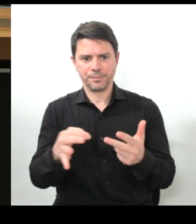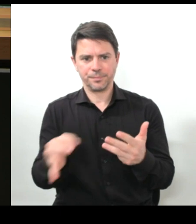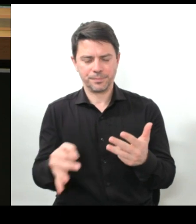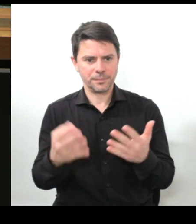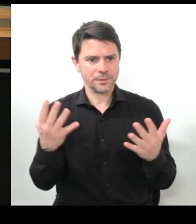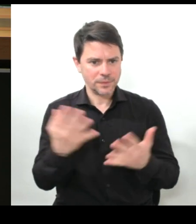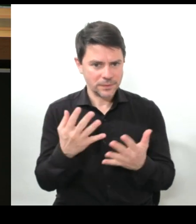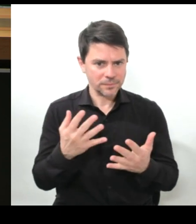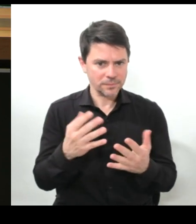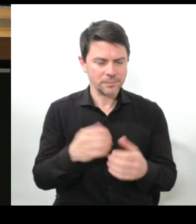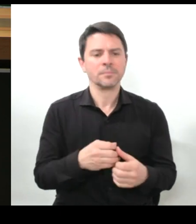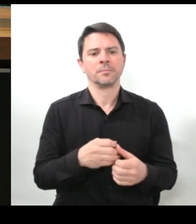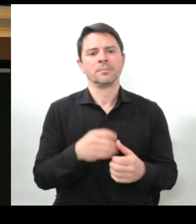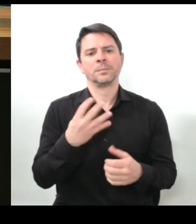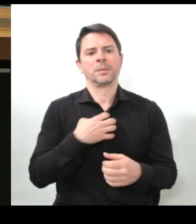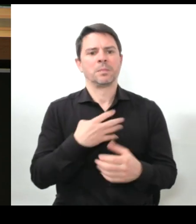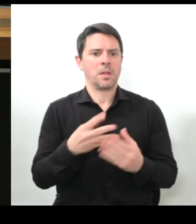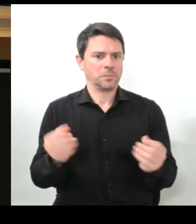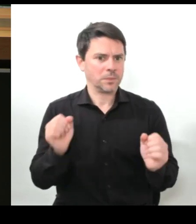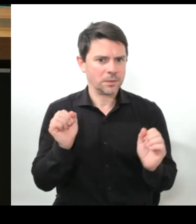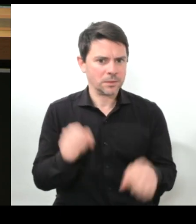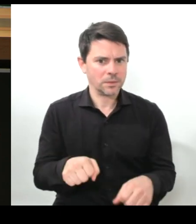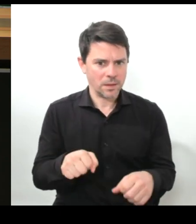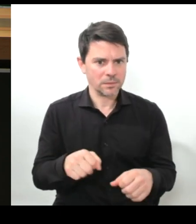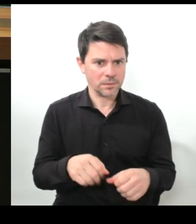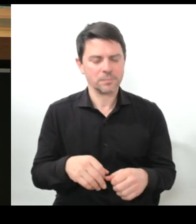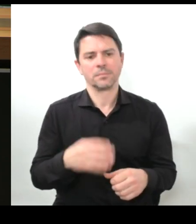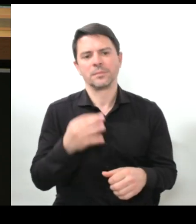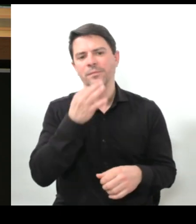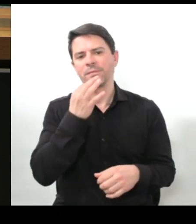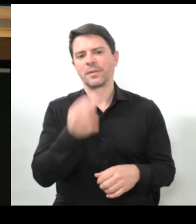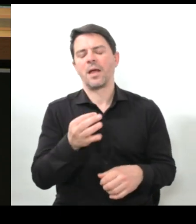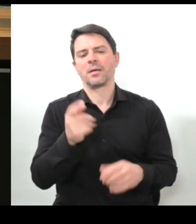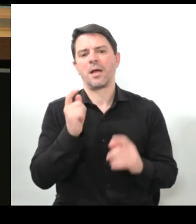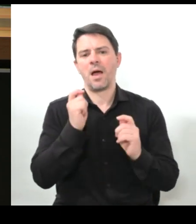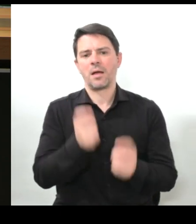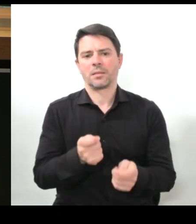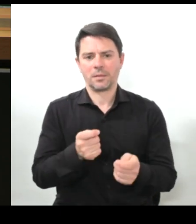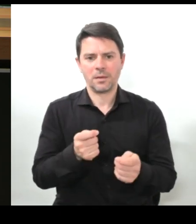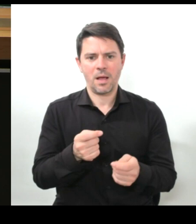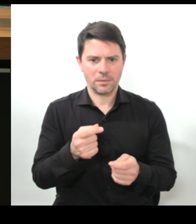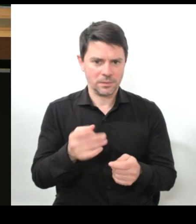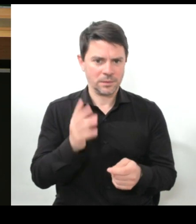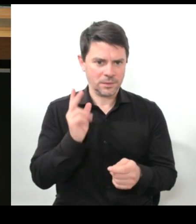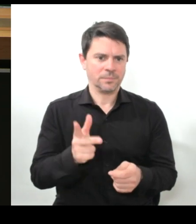feste Zeit. Da fragt man doch: Warum? Meine Damen und Herren, warum weicht man hier